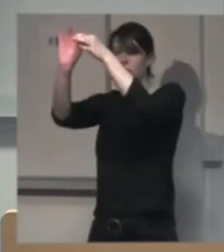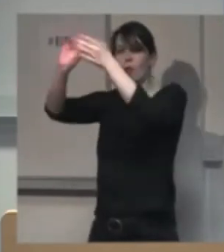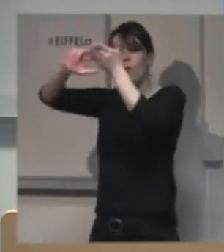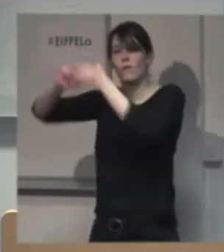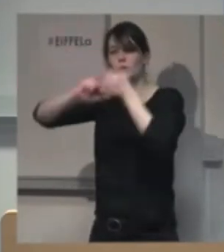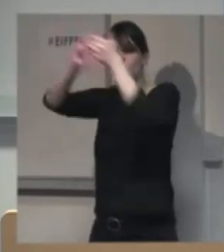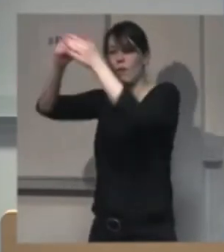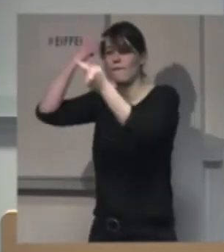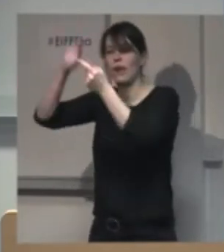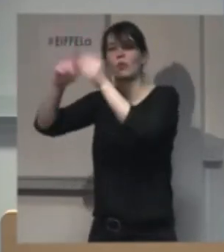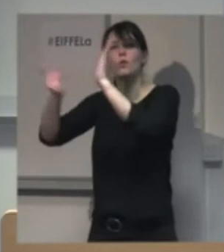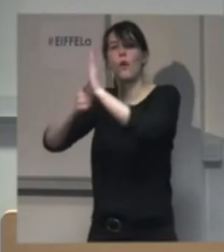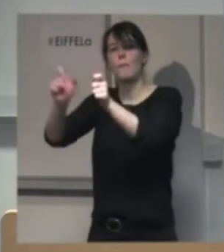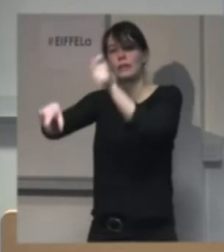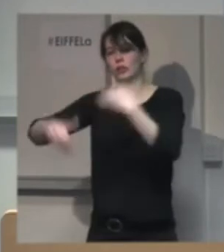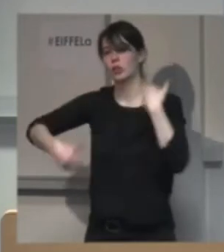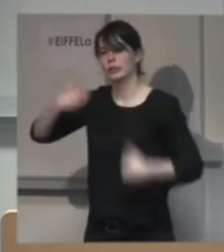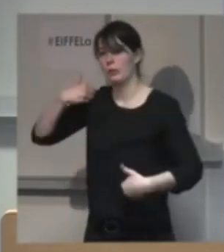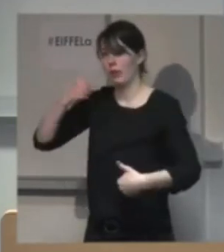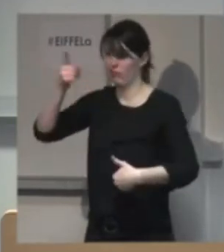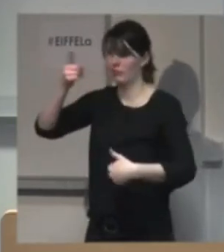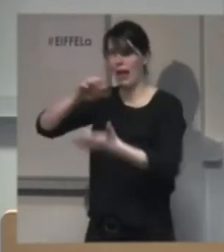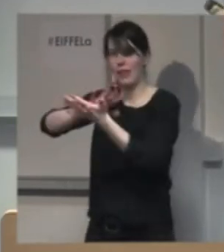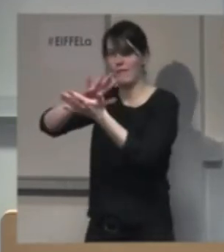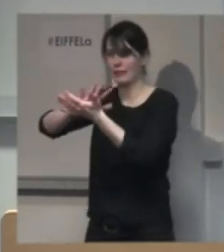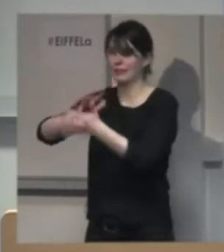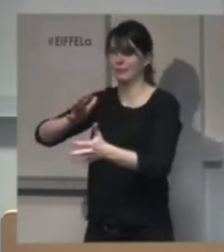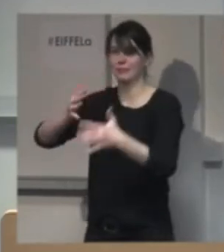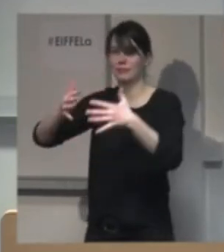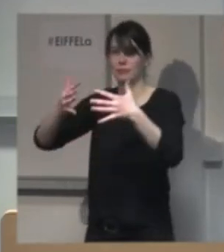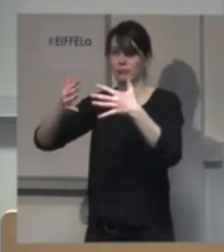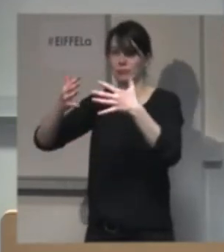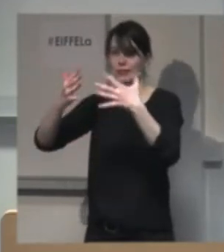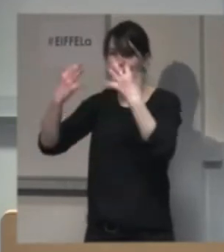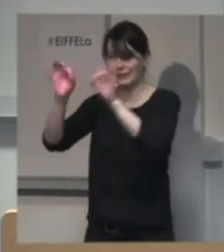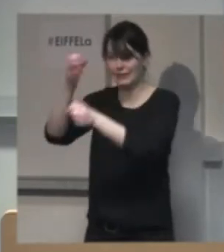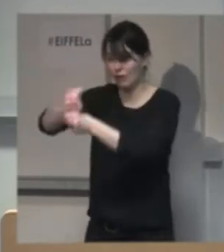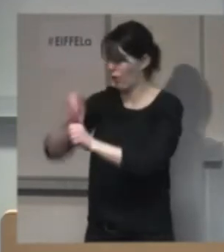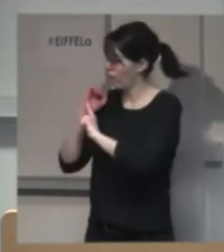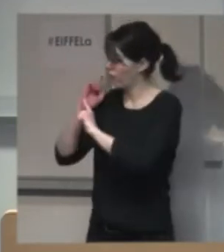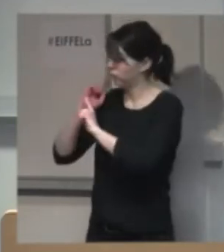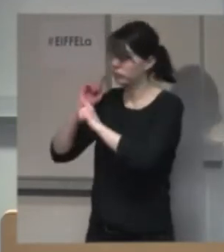des Nations unies, qui a fêté ses dix ans en décembre dernier, dit bien que la non-discrimination est un droit humain.